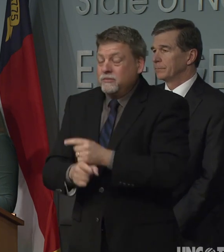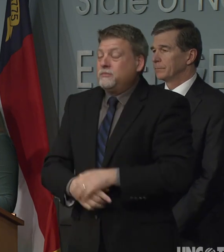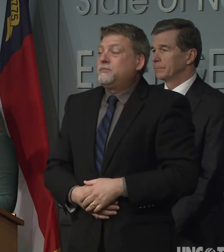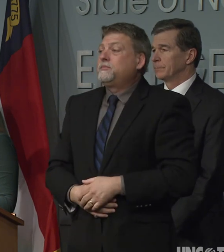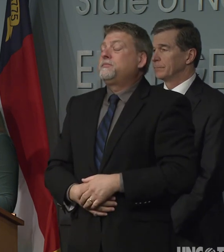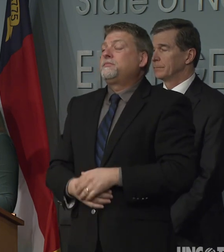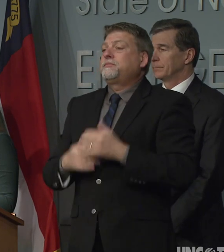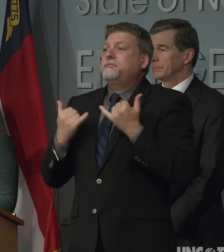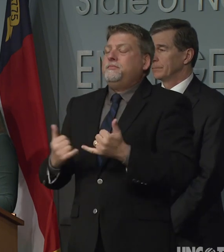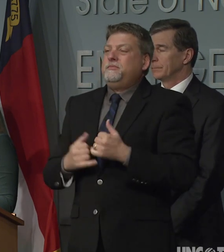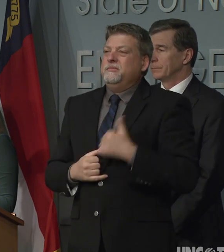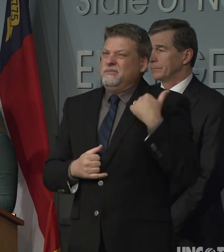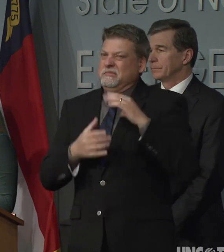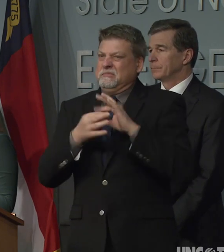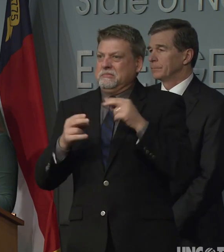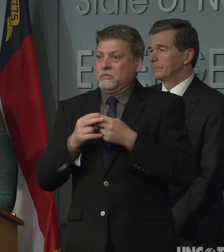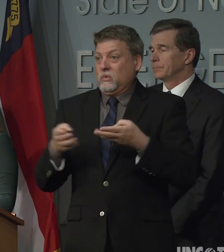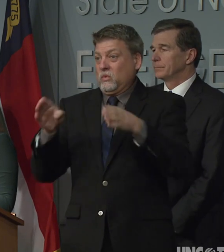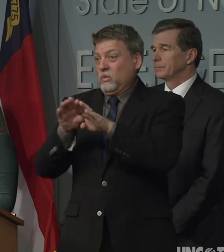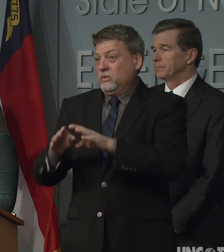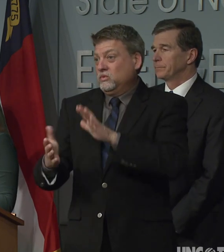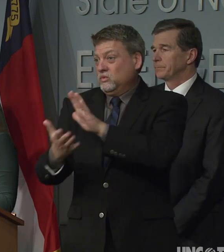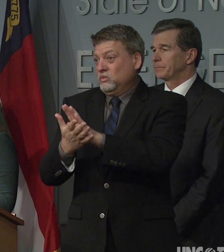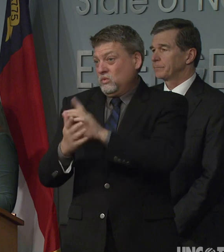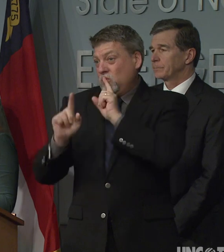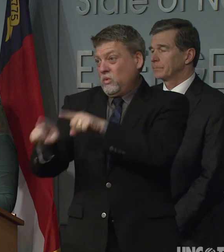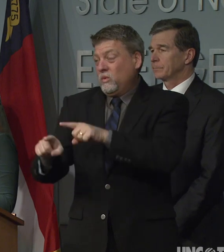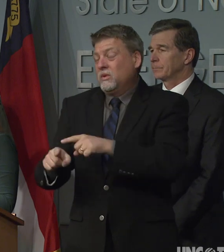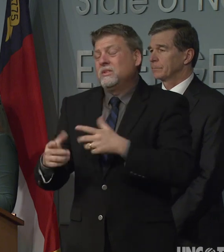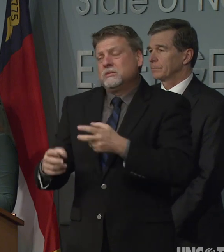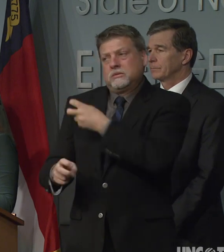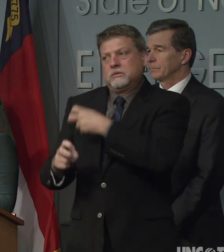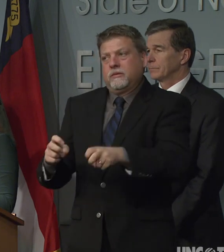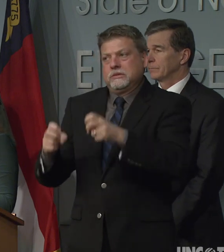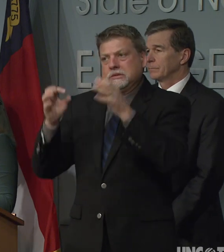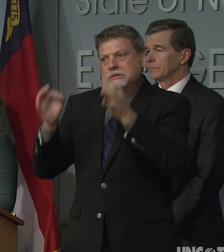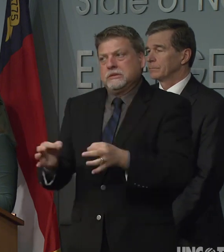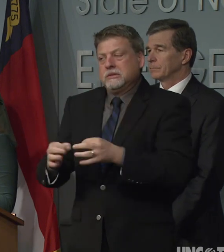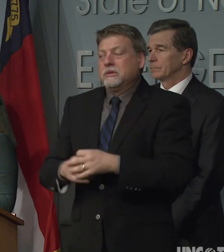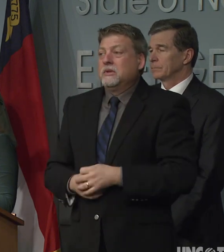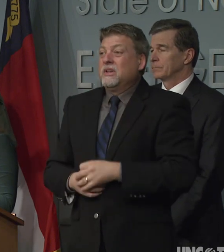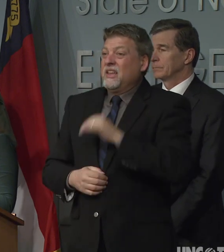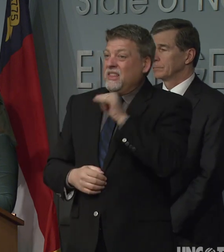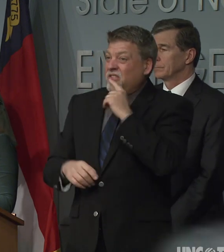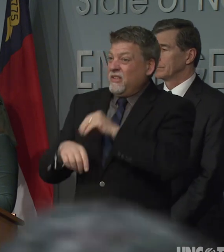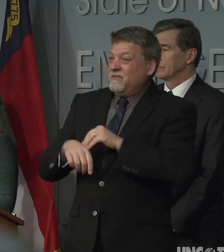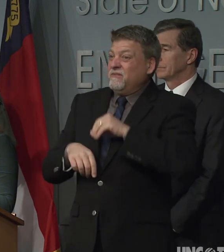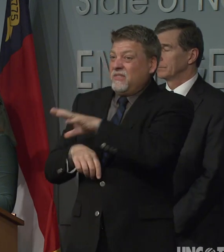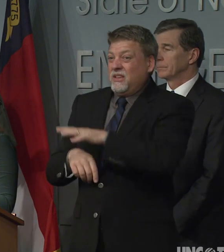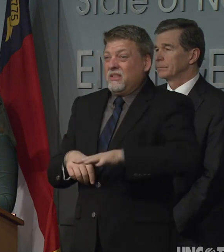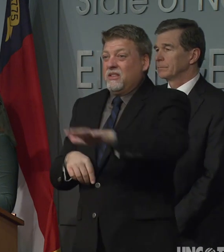cerrar las escuelas fue es una decisión increíble y compleja esas han escuelas tiene consecuencias importantes para